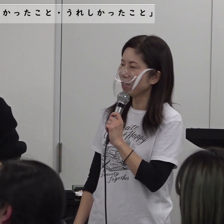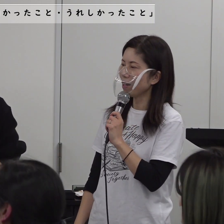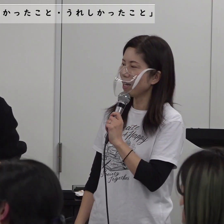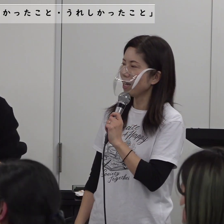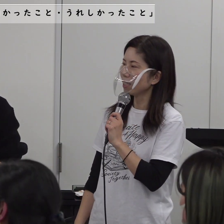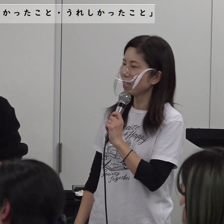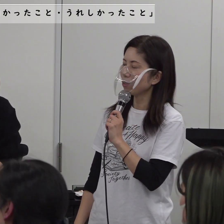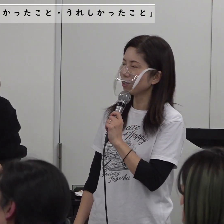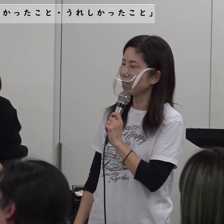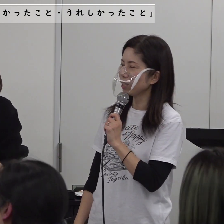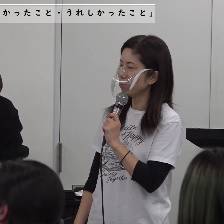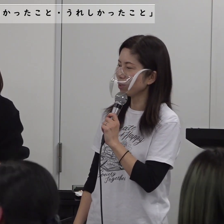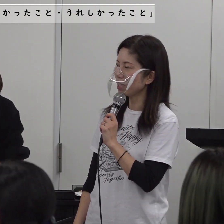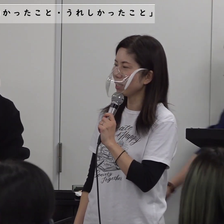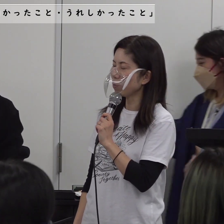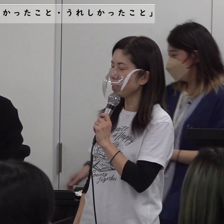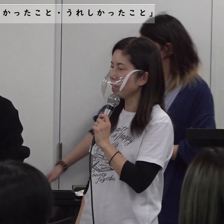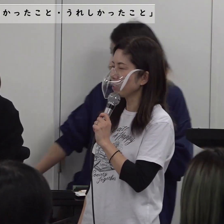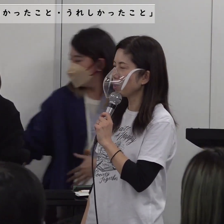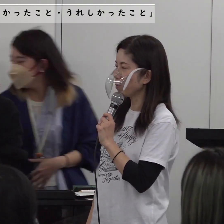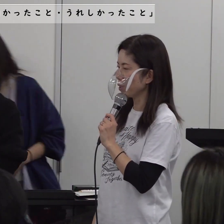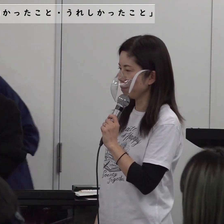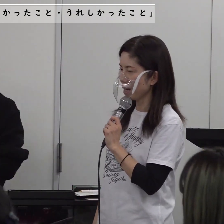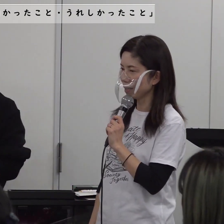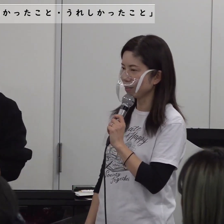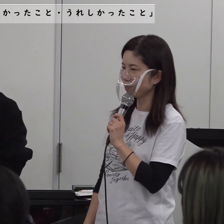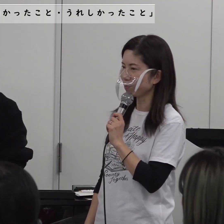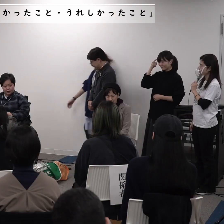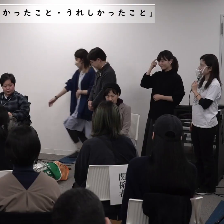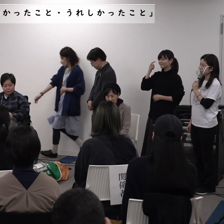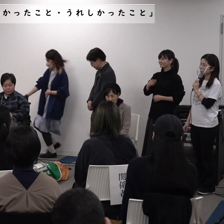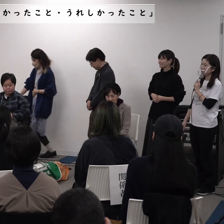では佐藤さんにも聞いてみたいと思います